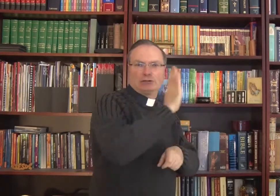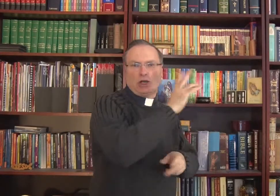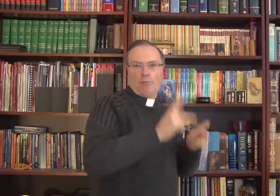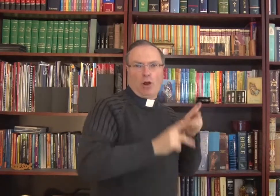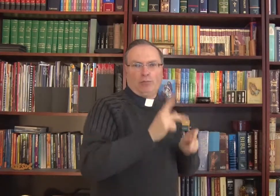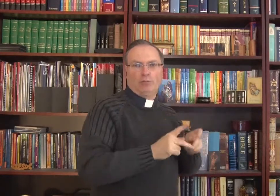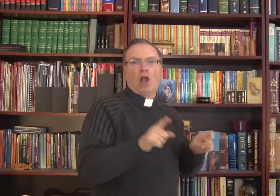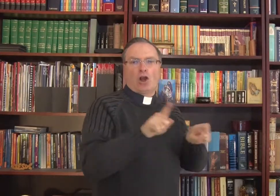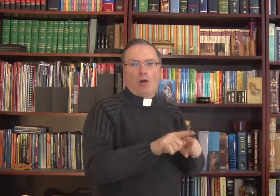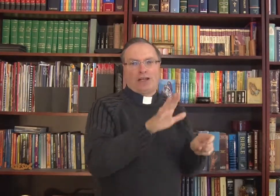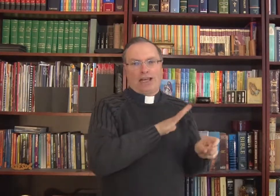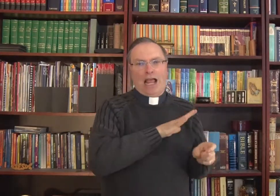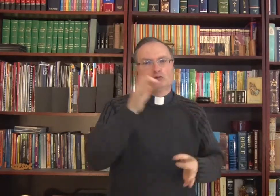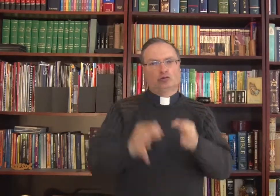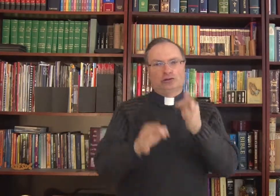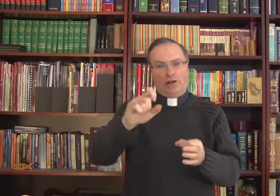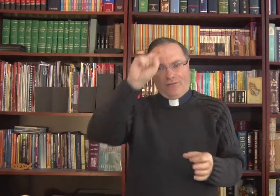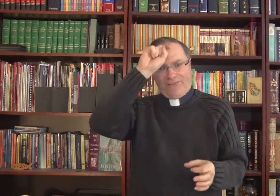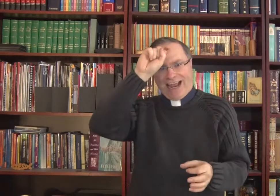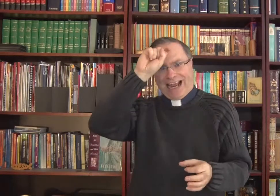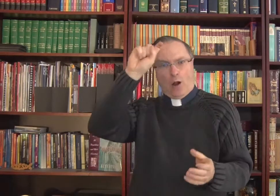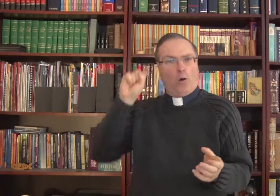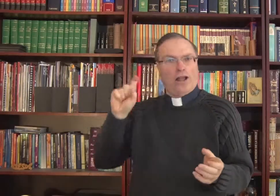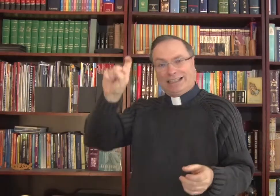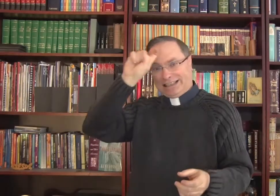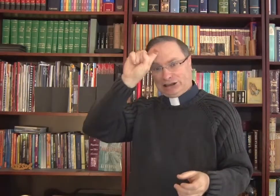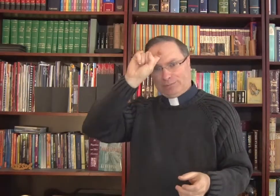son peuple comme il a jugé le Pharaon d’Égypte